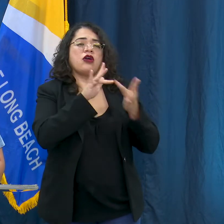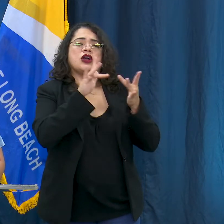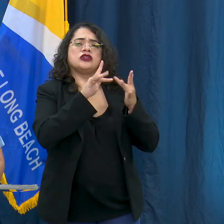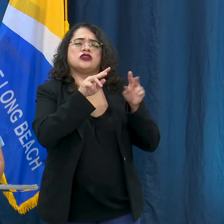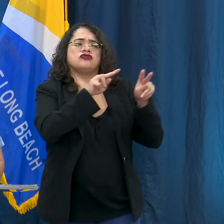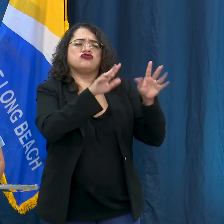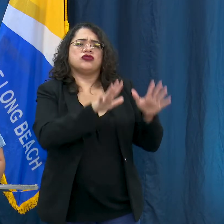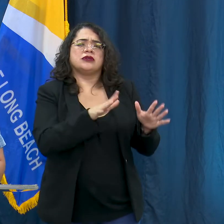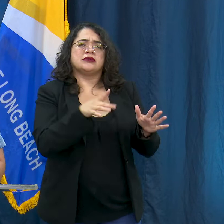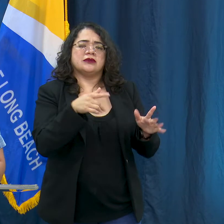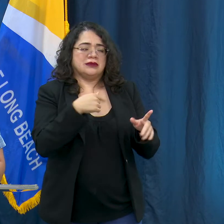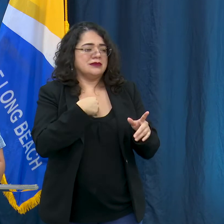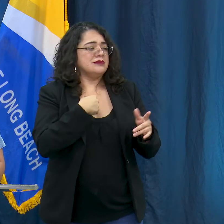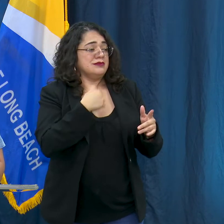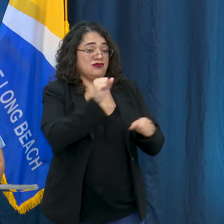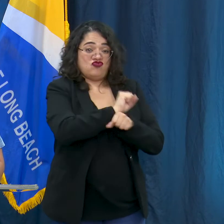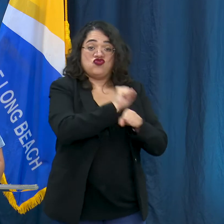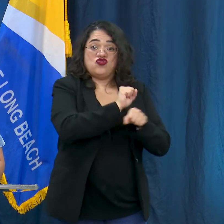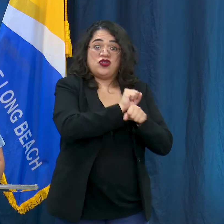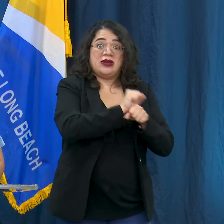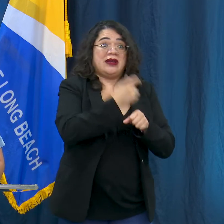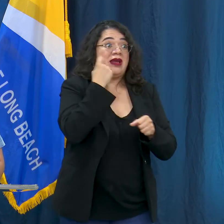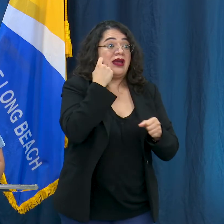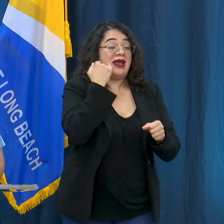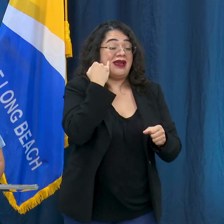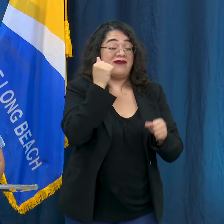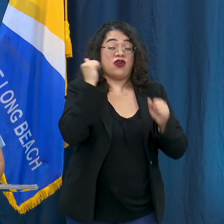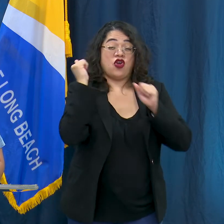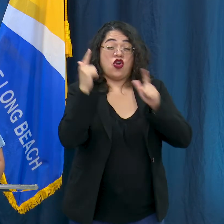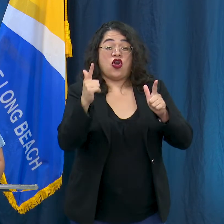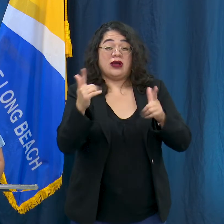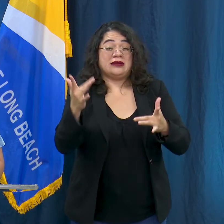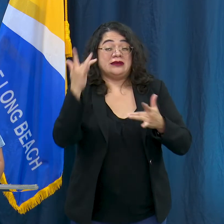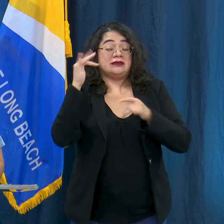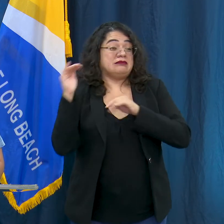protest 'as de la semana pasada es extrema demente Limitada